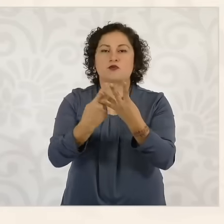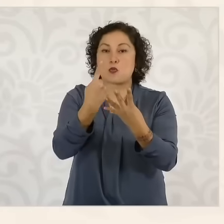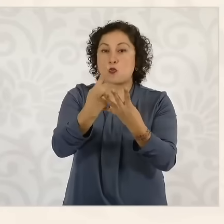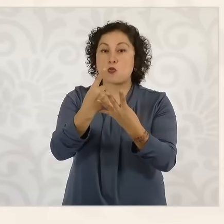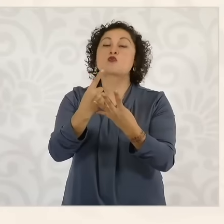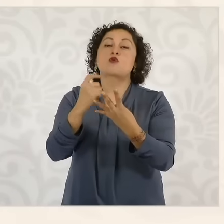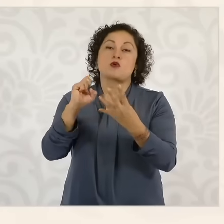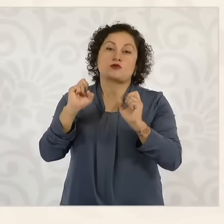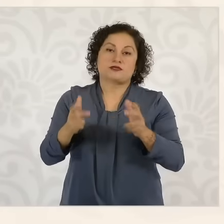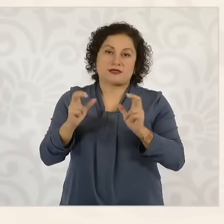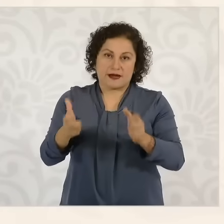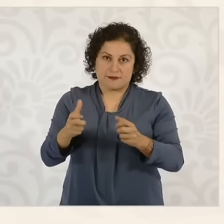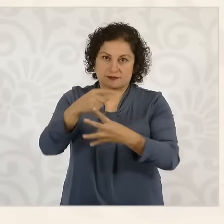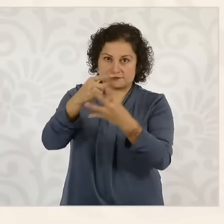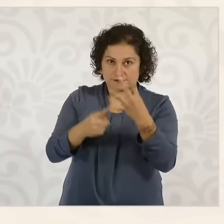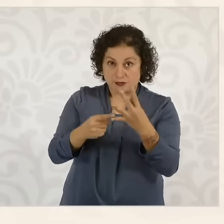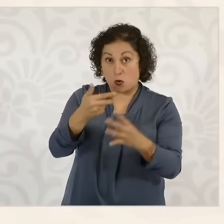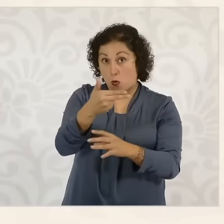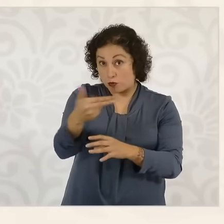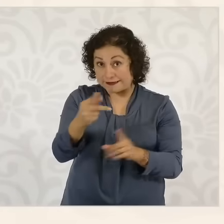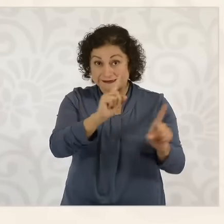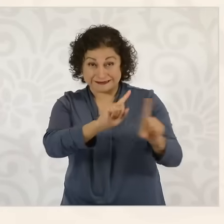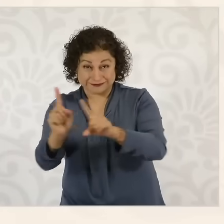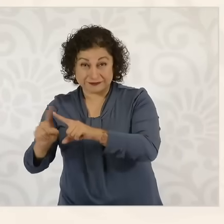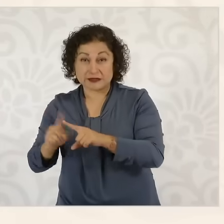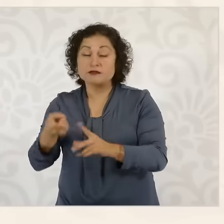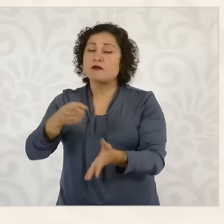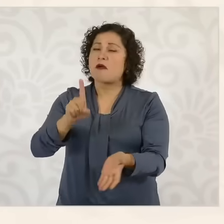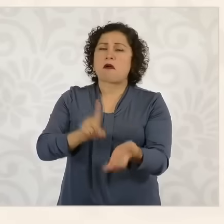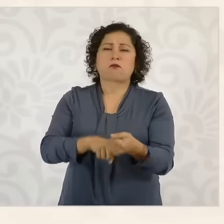Todos nuestros hoteles cuentan con las diversas amenidades que se espera tenga cualquier hotel